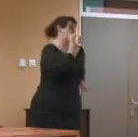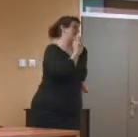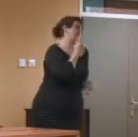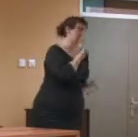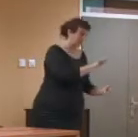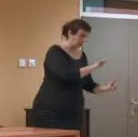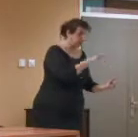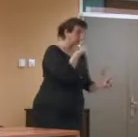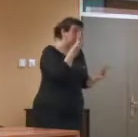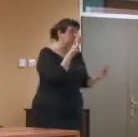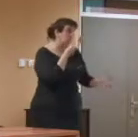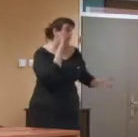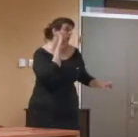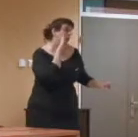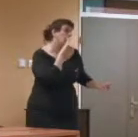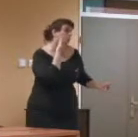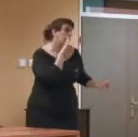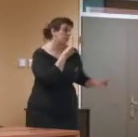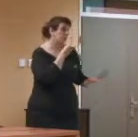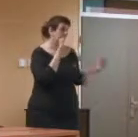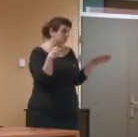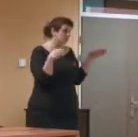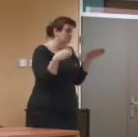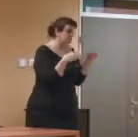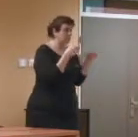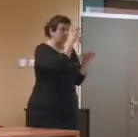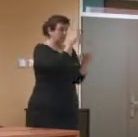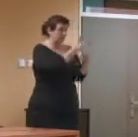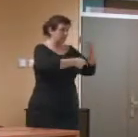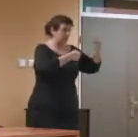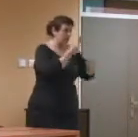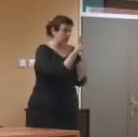estaban luchando entre ellas para quedarse la mayor parte del pastel